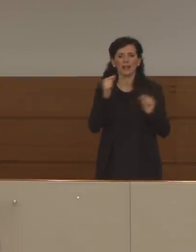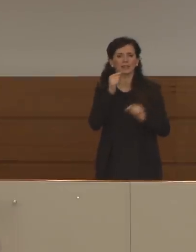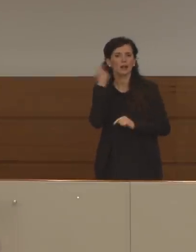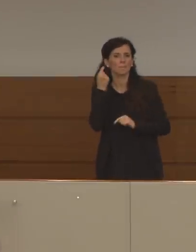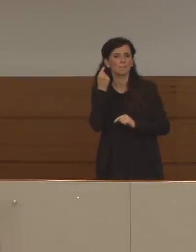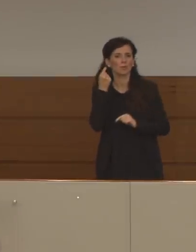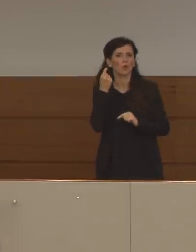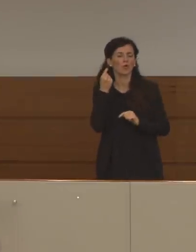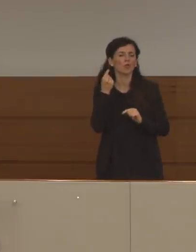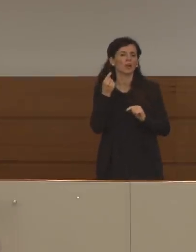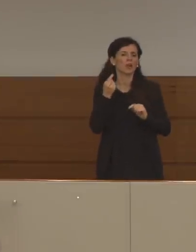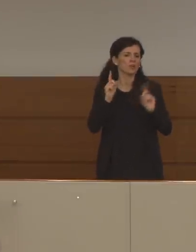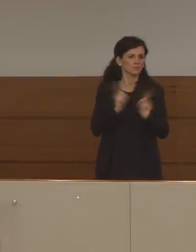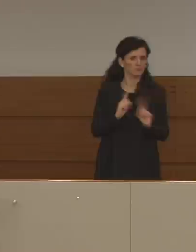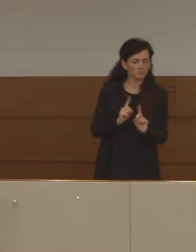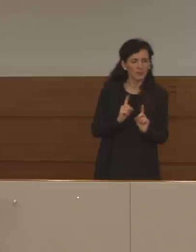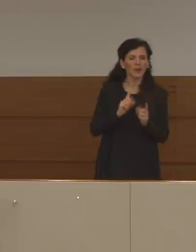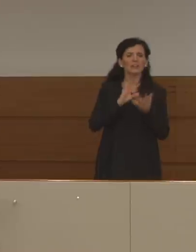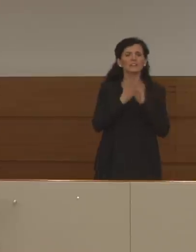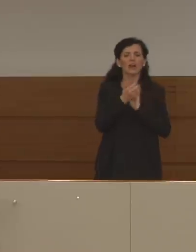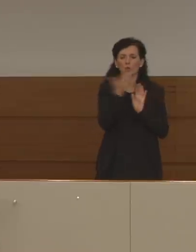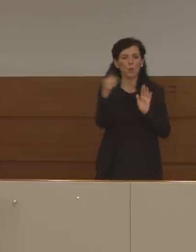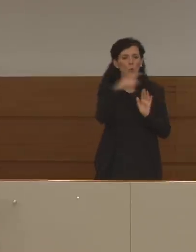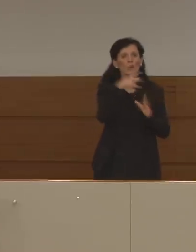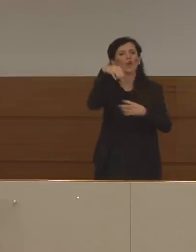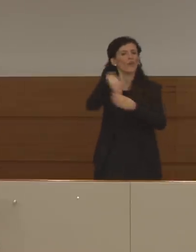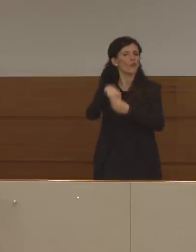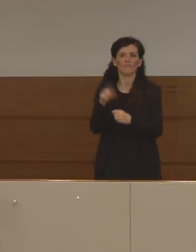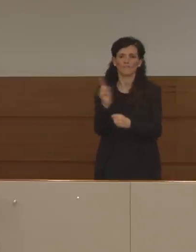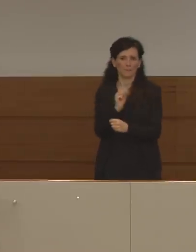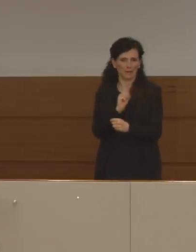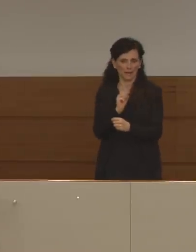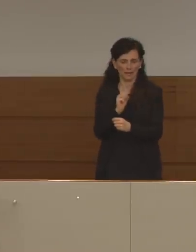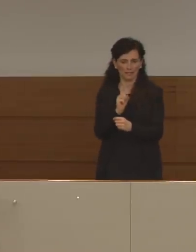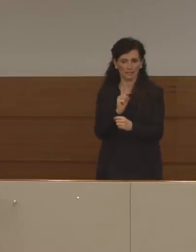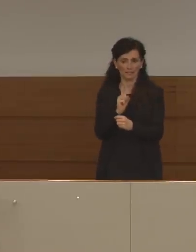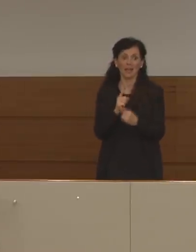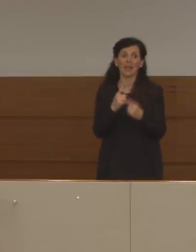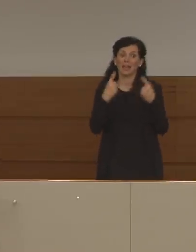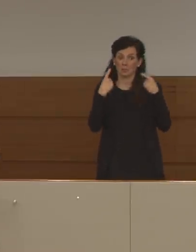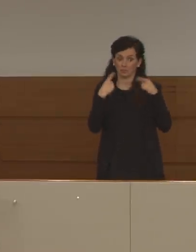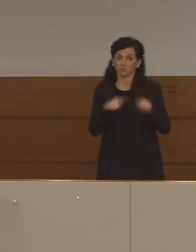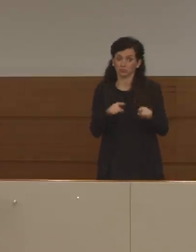in qualche modo conteggiati e questo infatti si deve riflettere in un invito